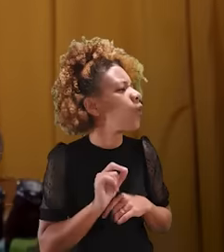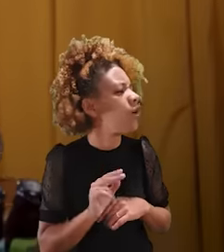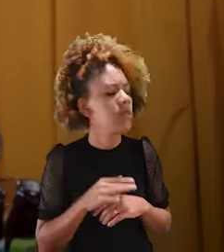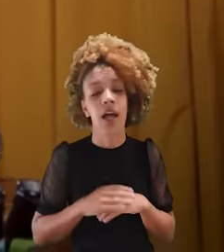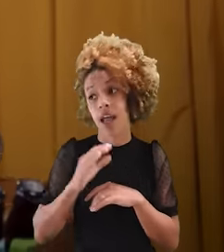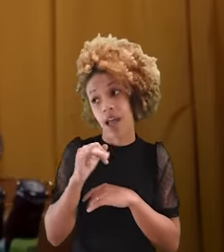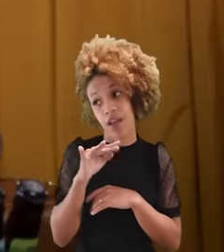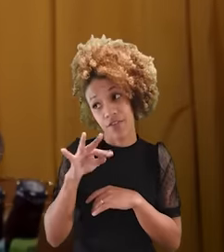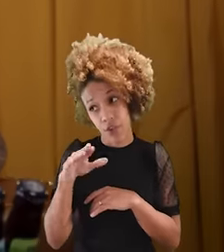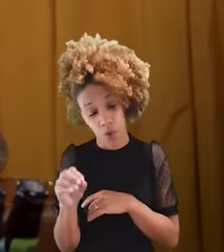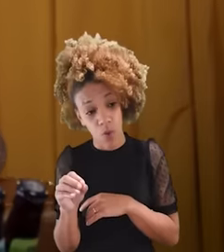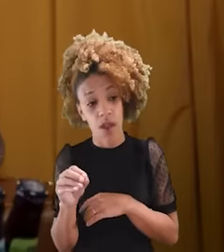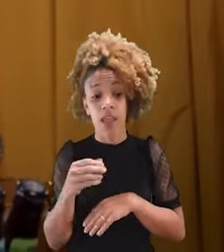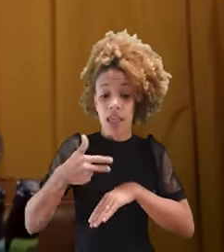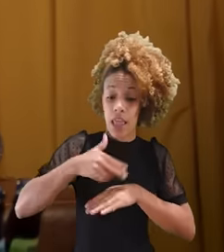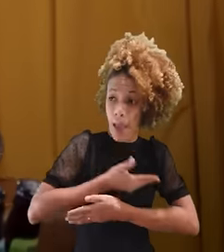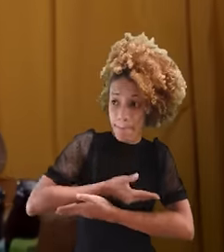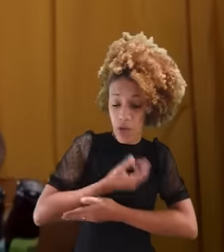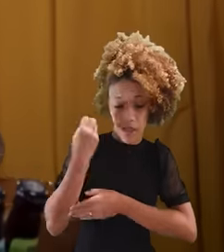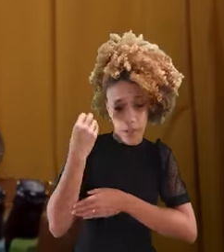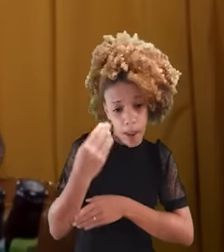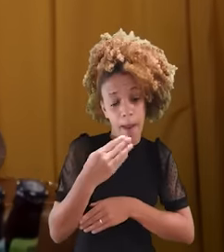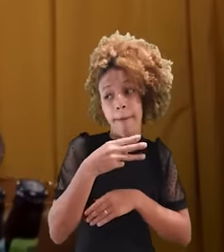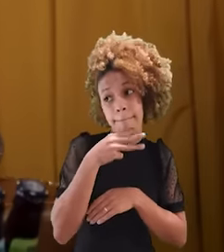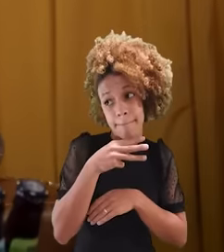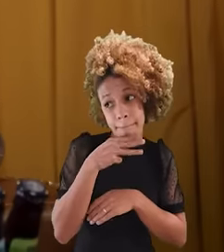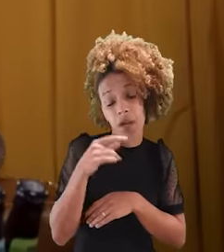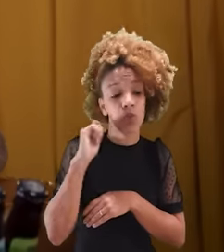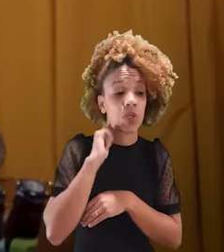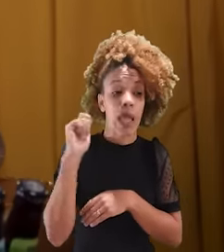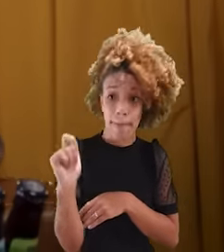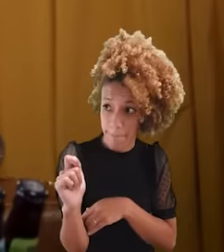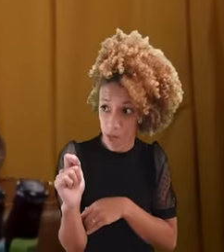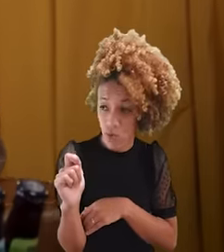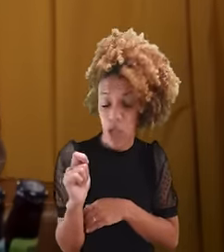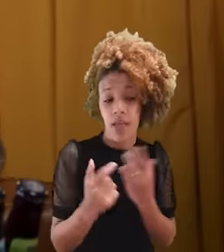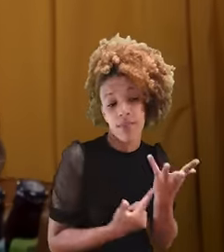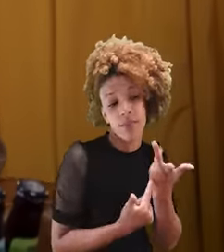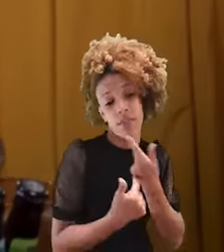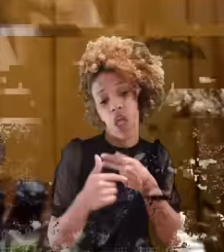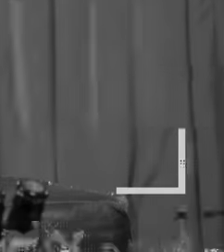cafca e a boneca viajante Março e abril de sexta a domingo no teatro das Artes no shopping da gaz